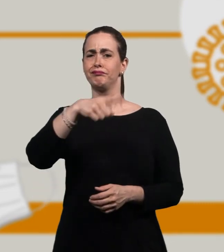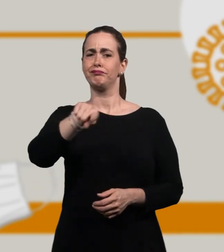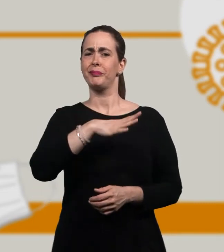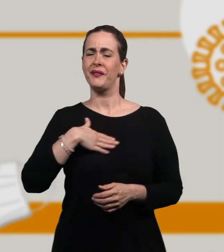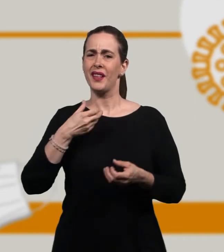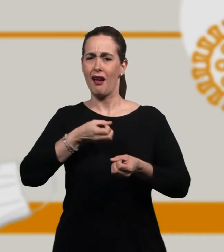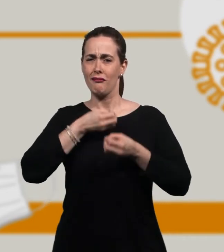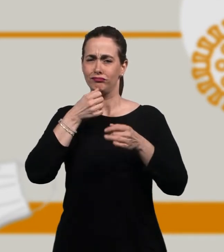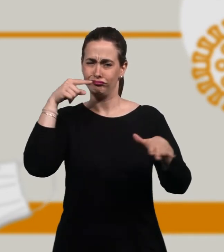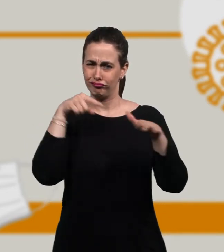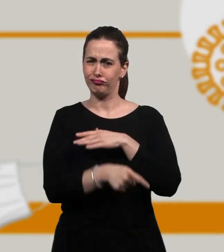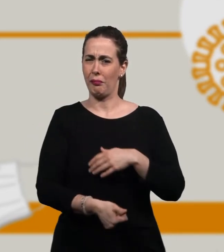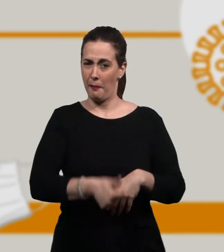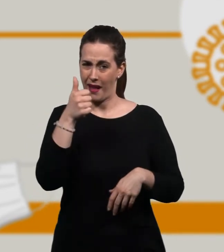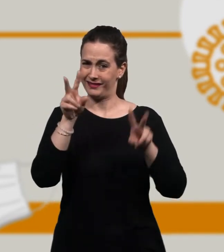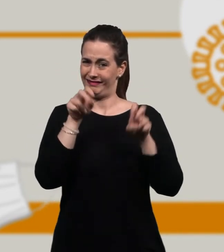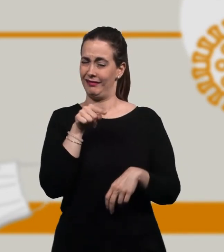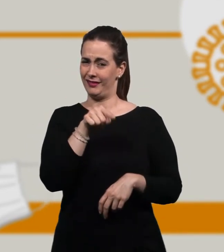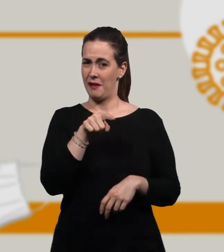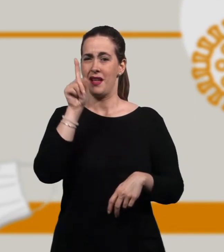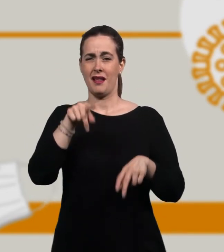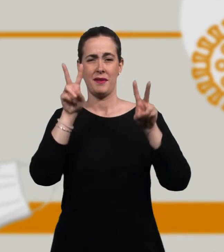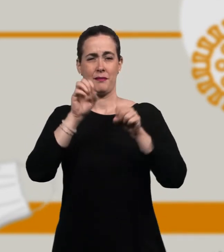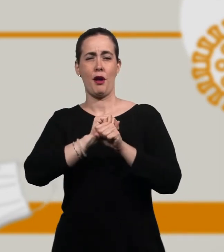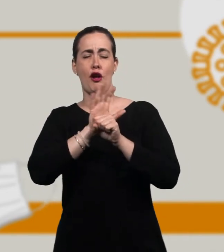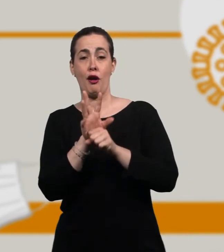Trobareu més informació sobre aquest tema i sobre el coronavirus a: